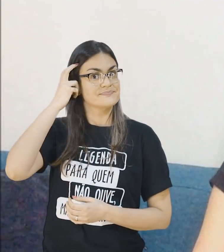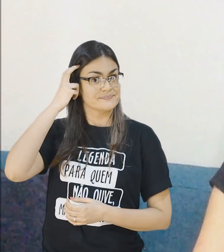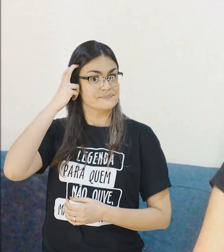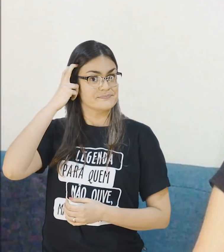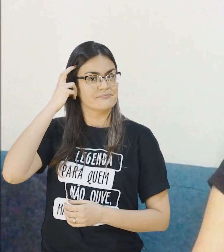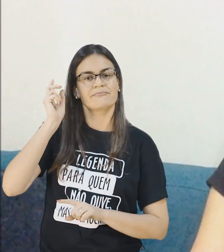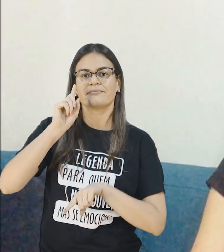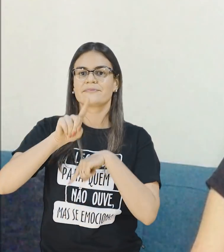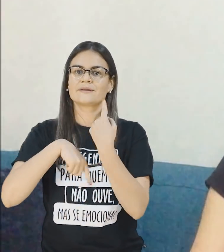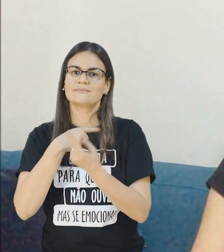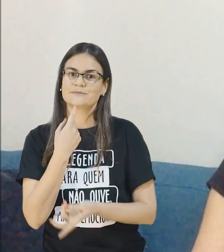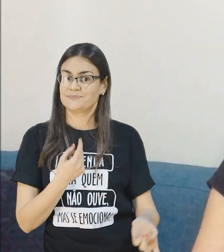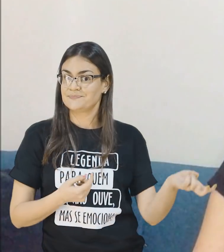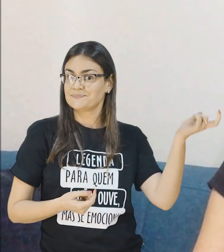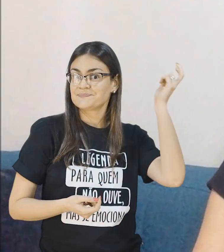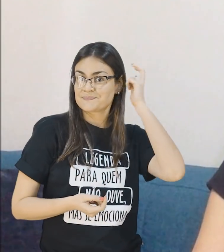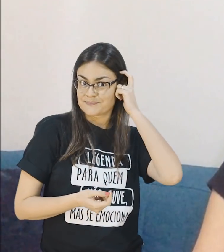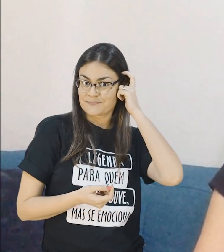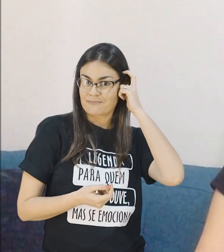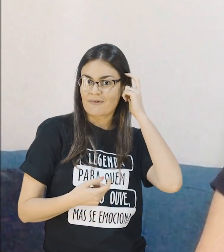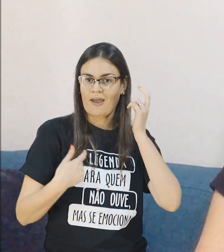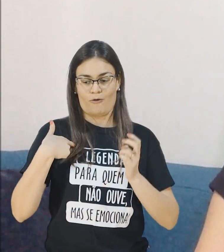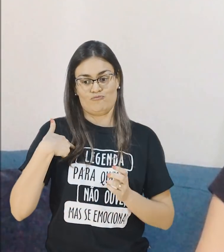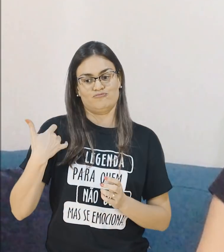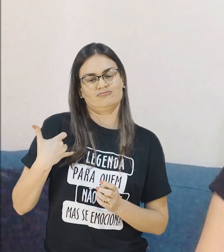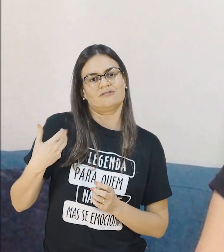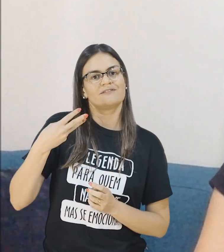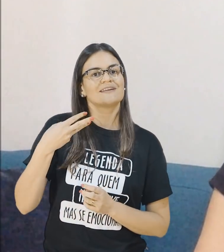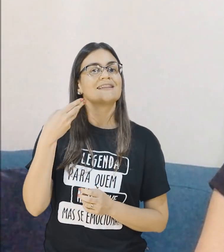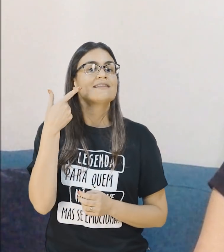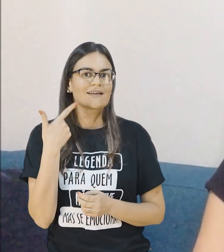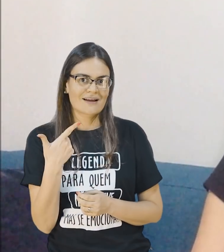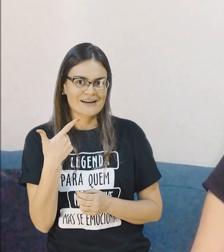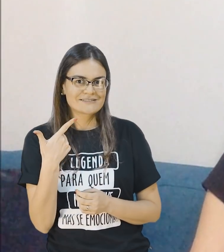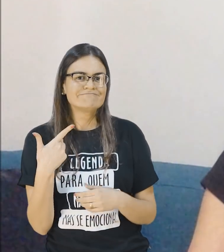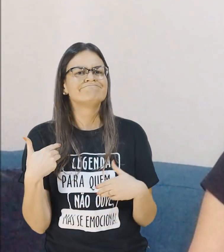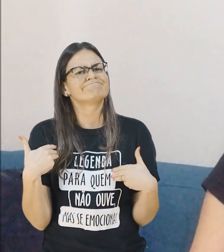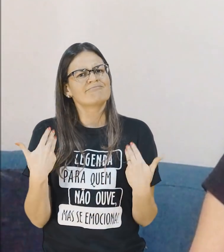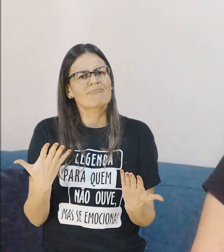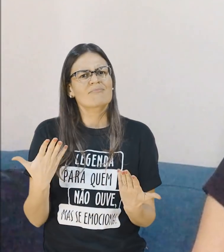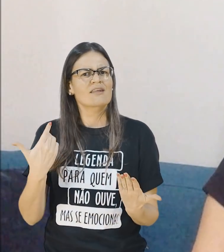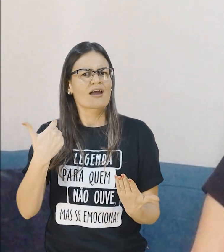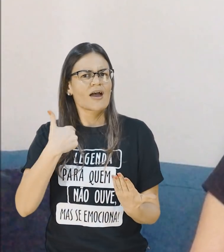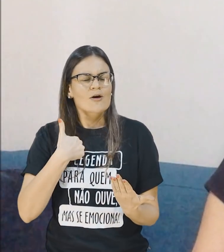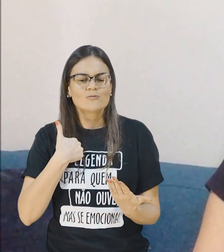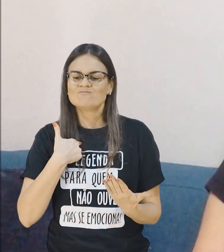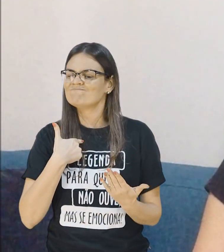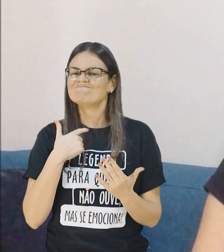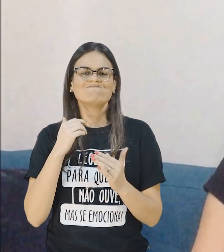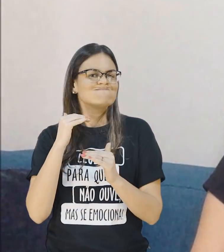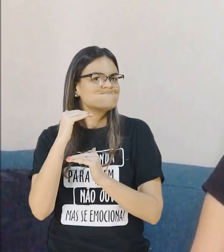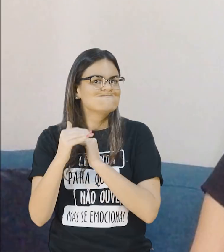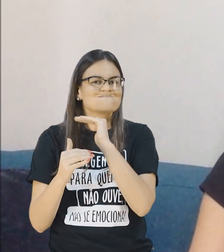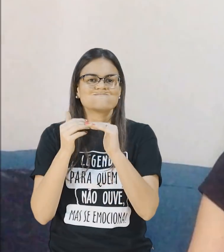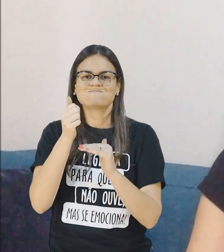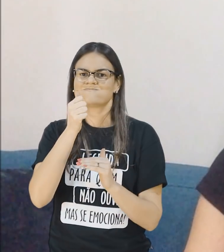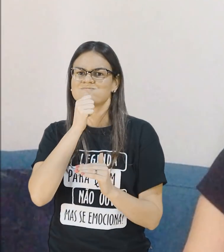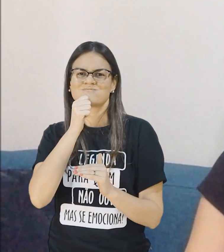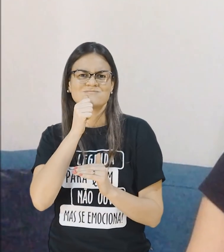[Lak] Eu acabei fazendo implante coclear com 32 anos. E o primeiro lado que eu implantei que foi o lado esquerdo, eu não tive o resultado